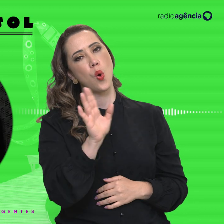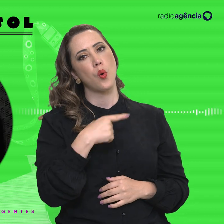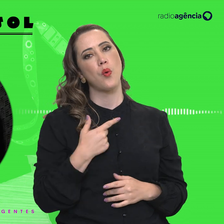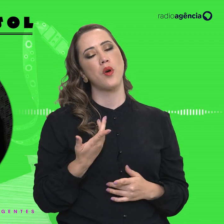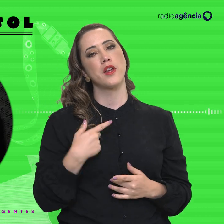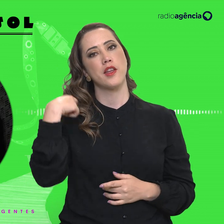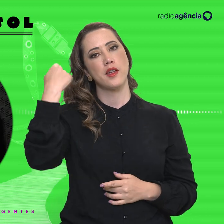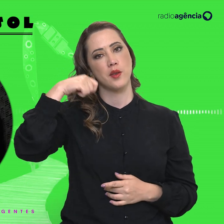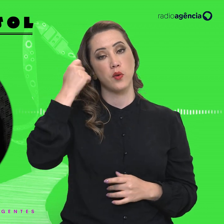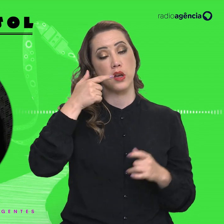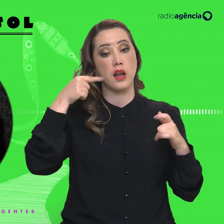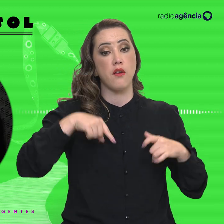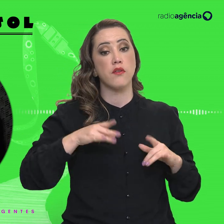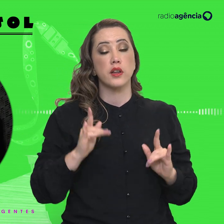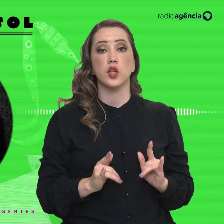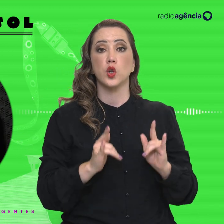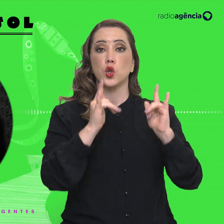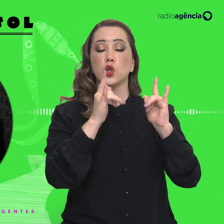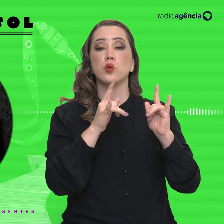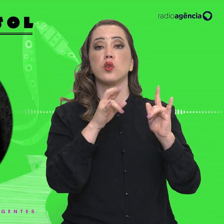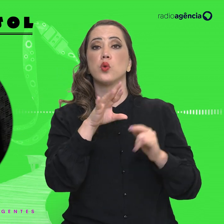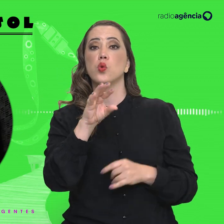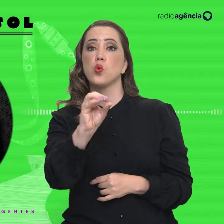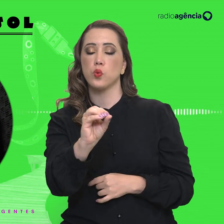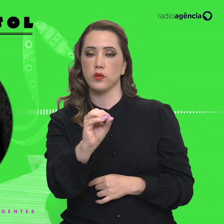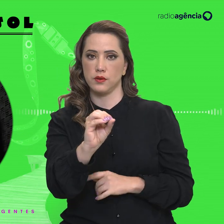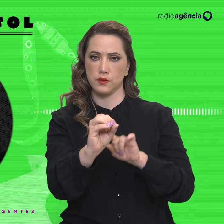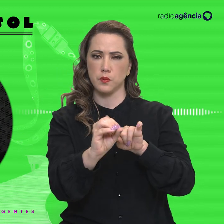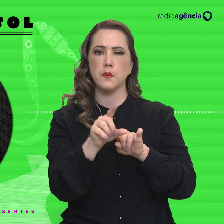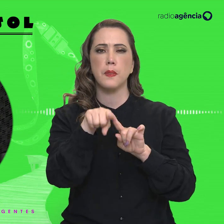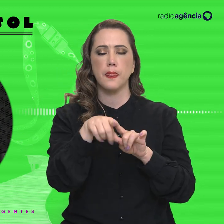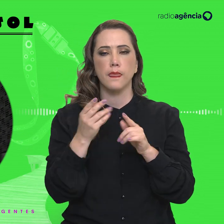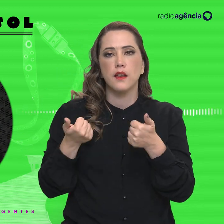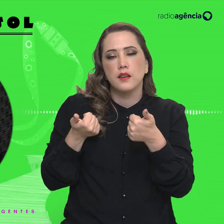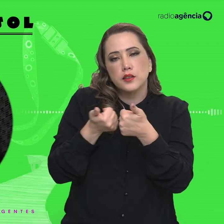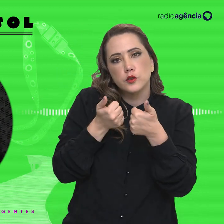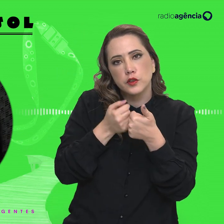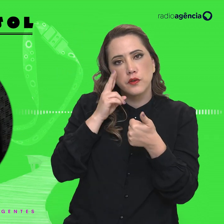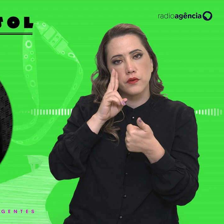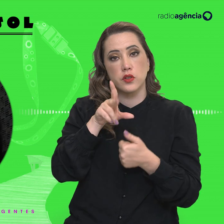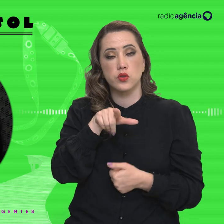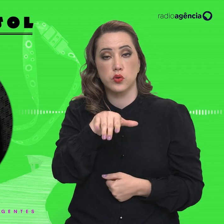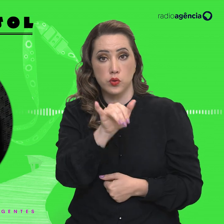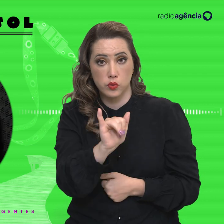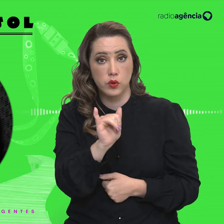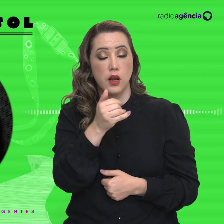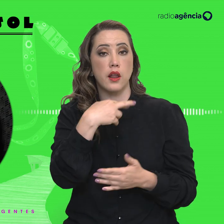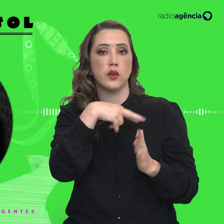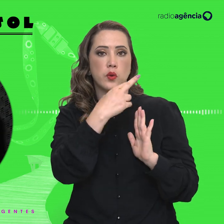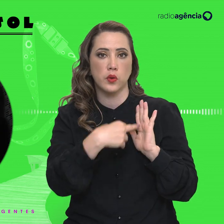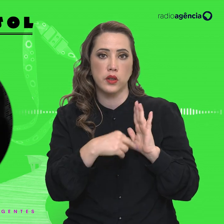no prédio da EBC no Rio de Janeiro. E daqui, eu acompanho o Ley no roteiro e gravo a minha parte localmente.